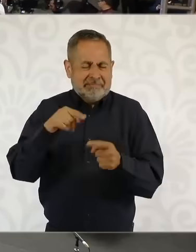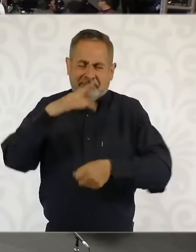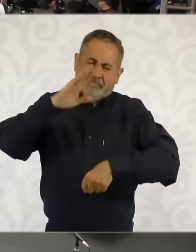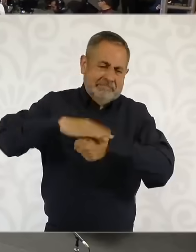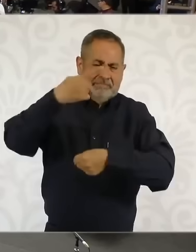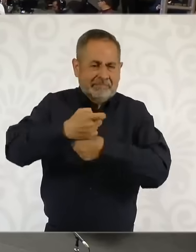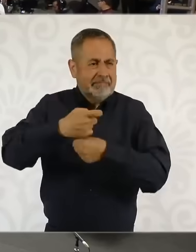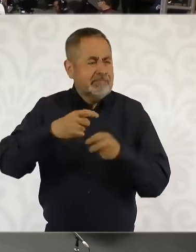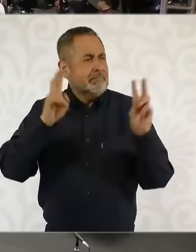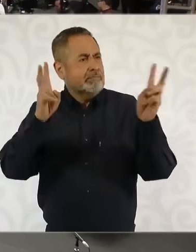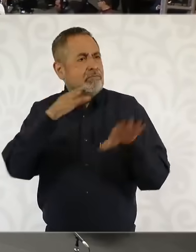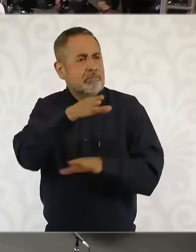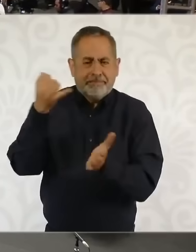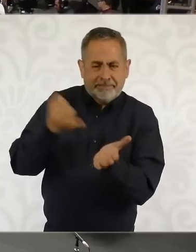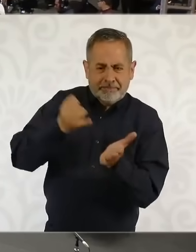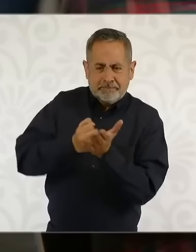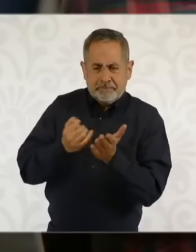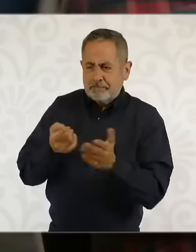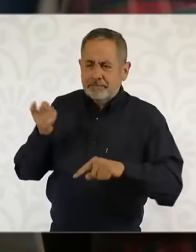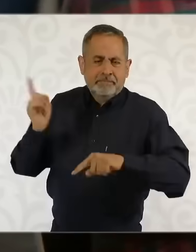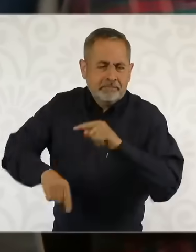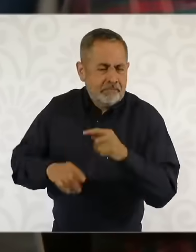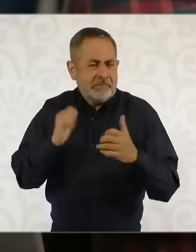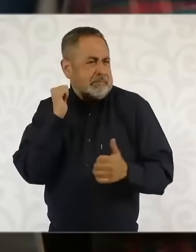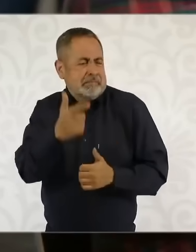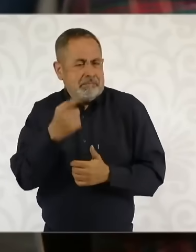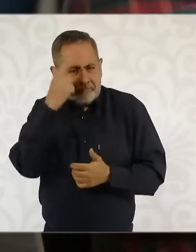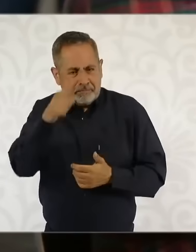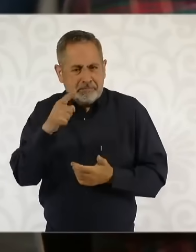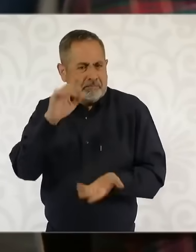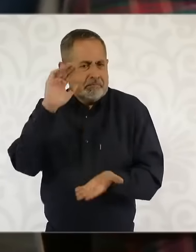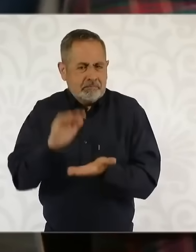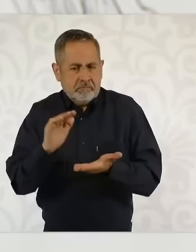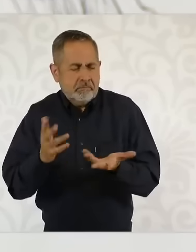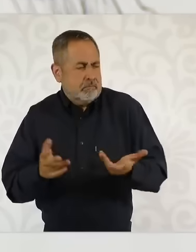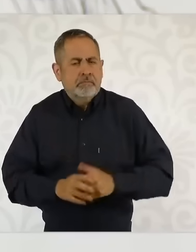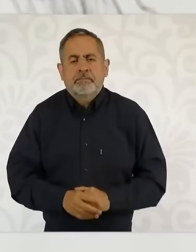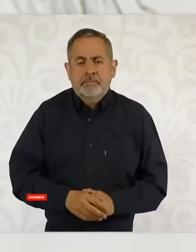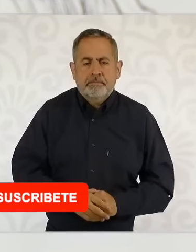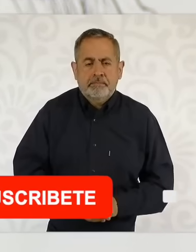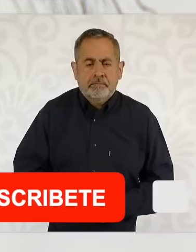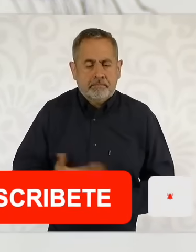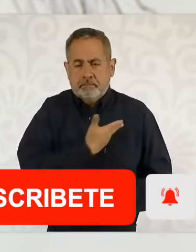para el tema de los aranceles este vaya para reducirlos ¿no planteamos que hoy tenemos pues